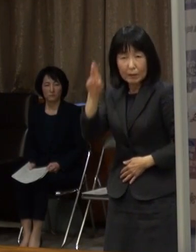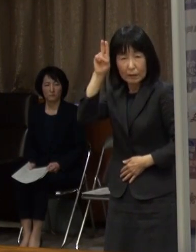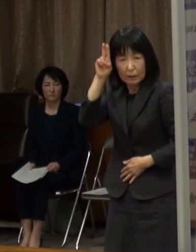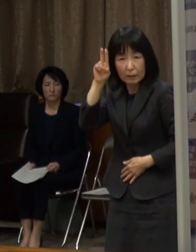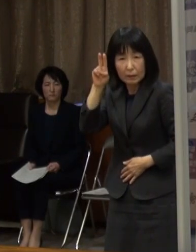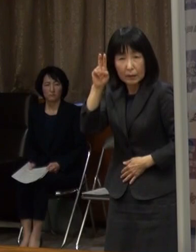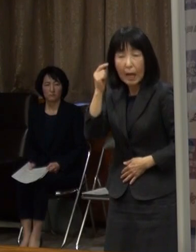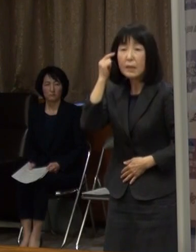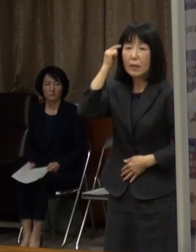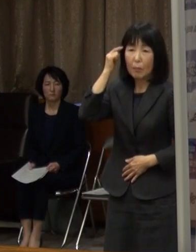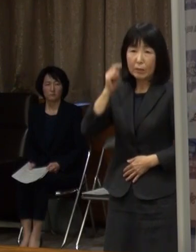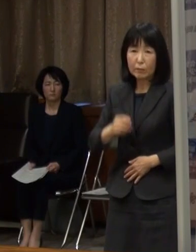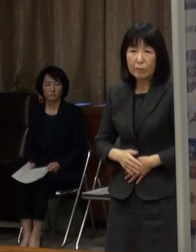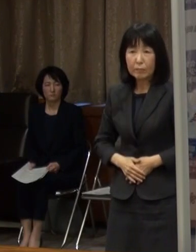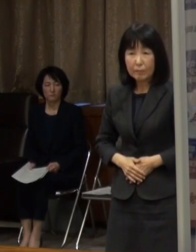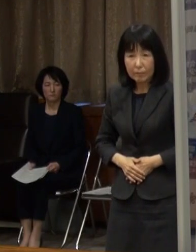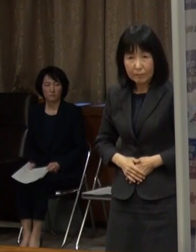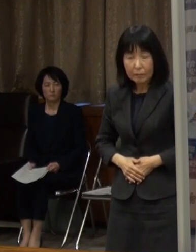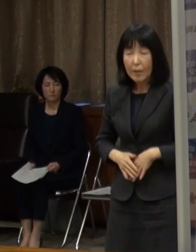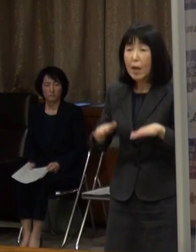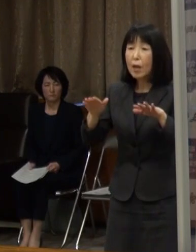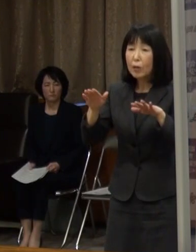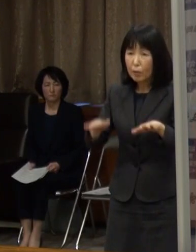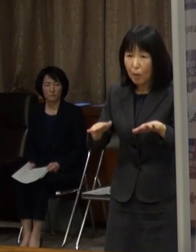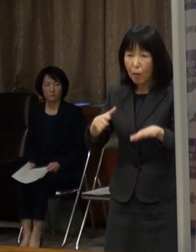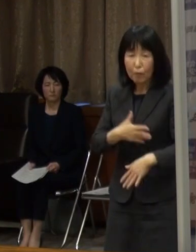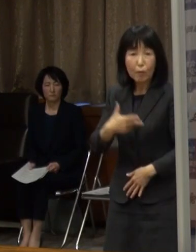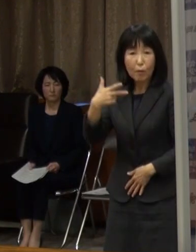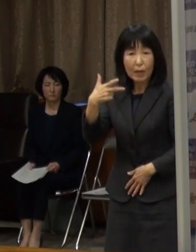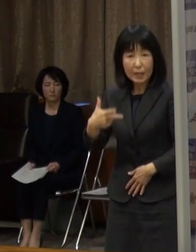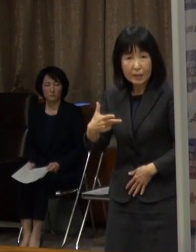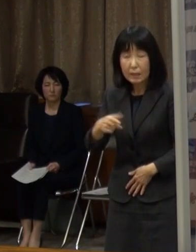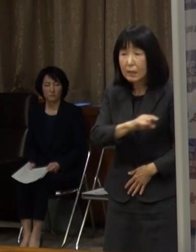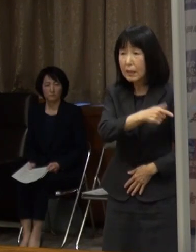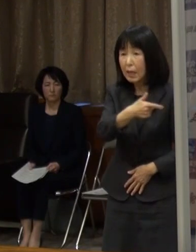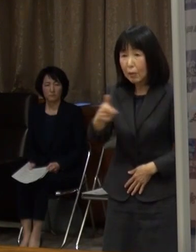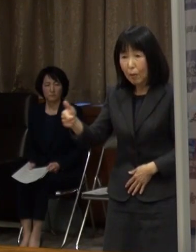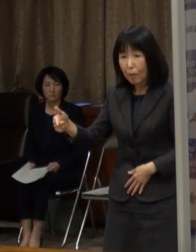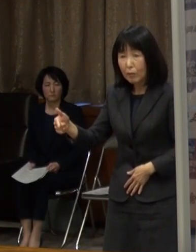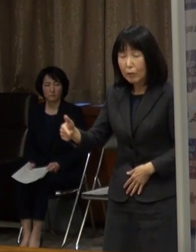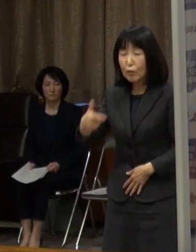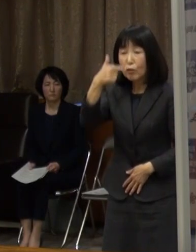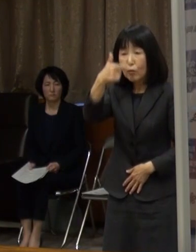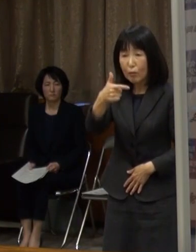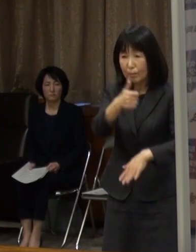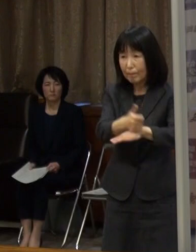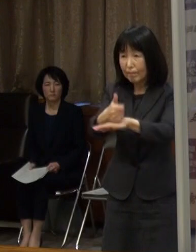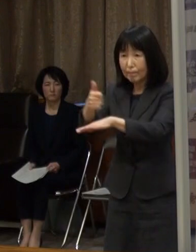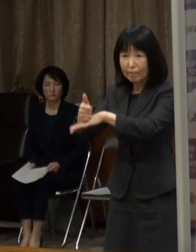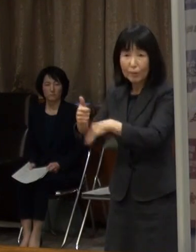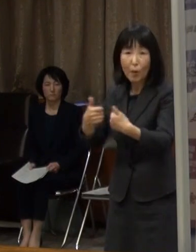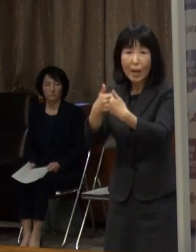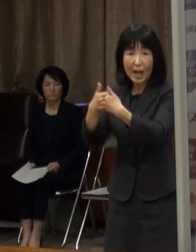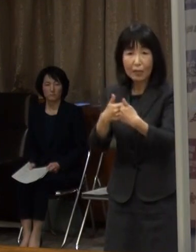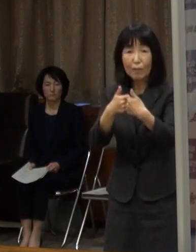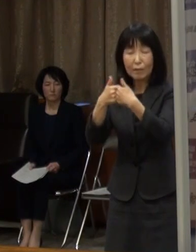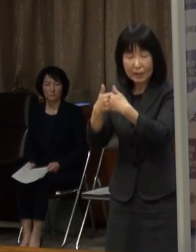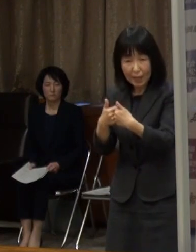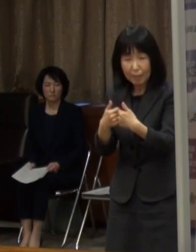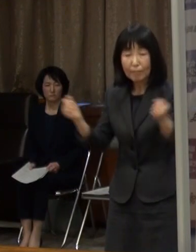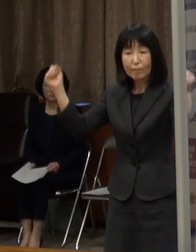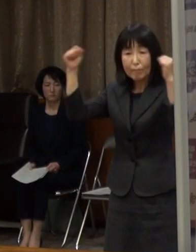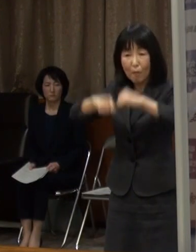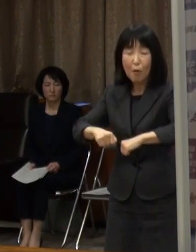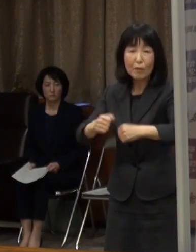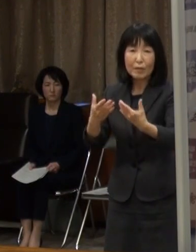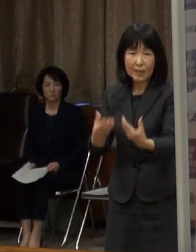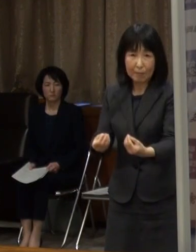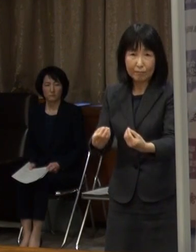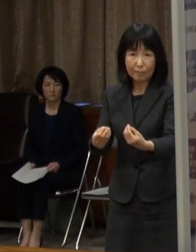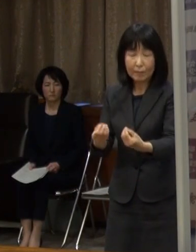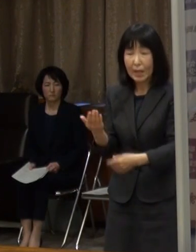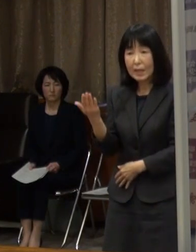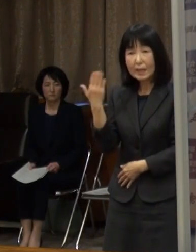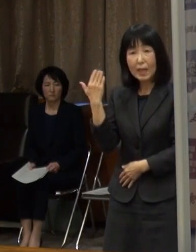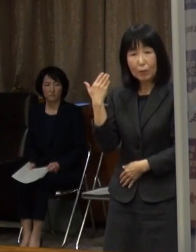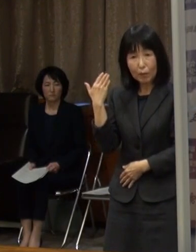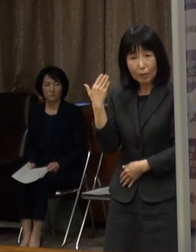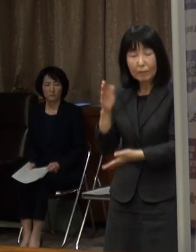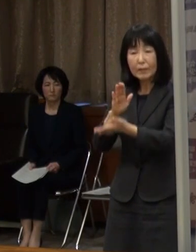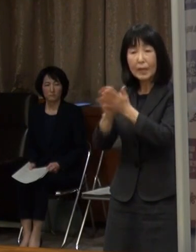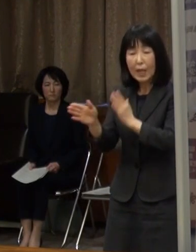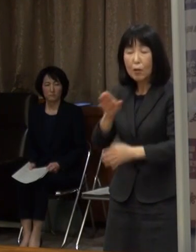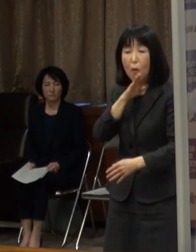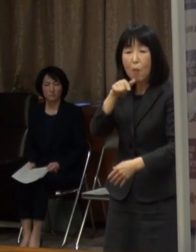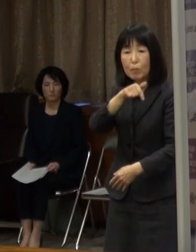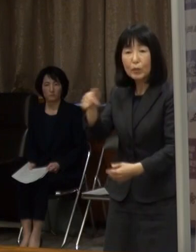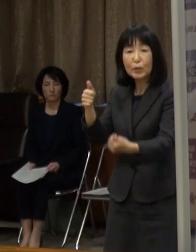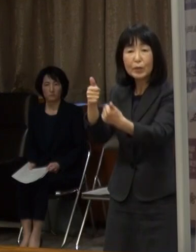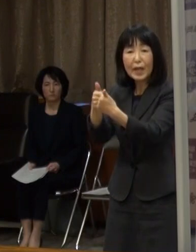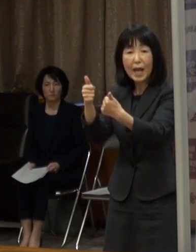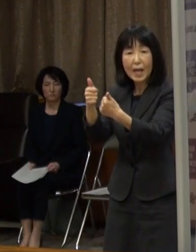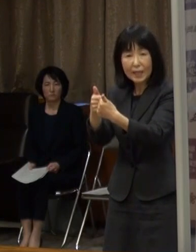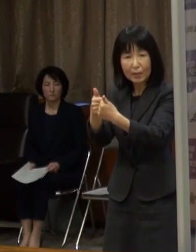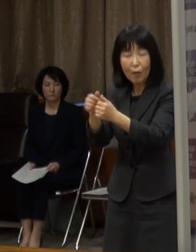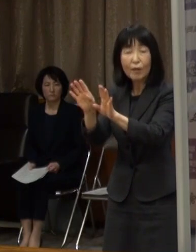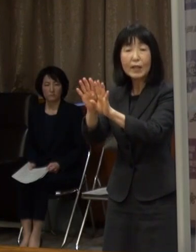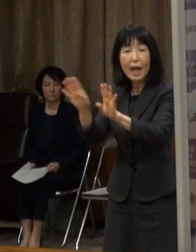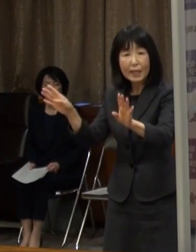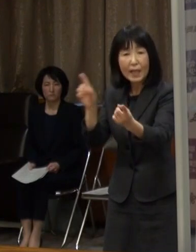このため 本日 福岡市をはじめ 市町村と６者協議を行い 合意しましたので 先ほど県の本部会議を開催し 対策を決定したところです